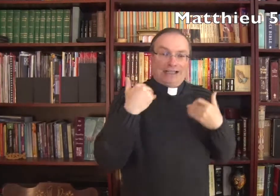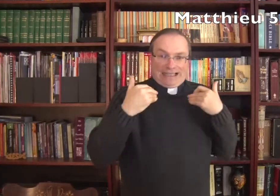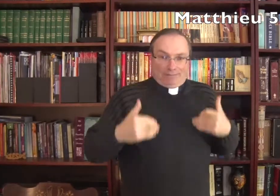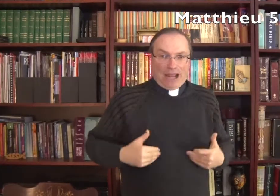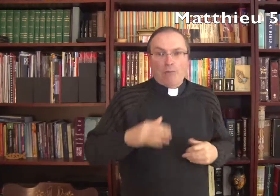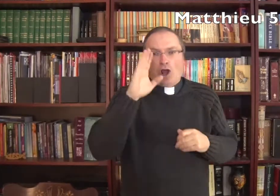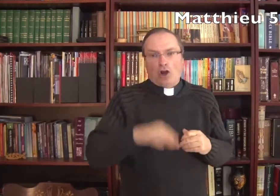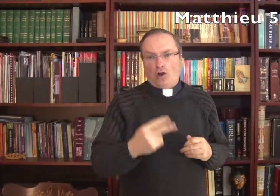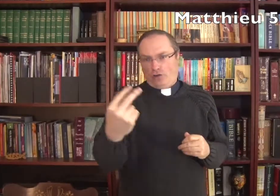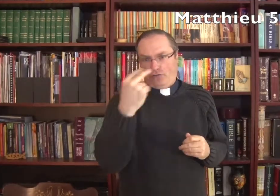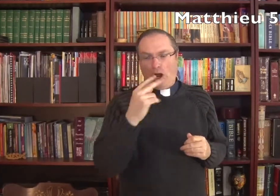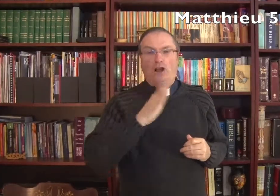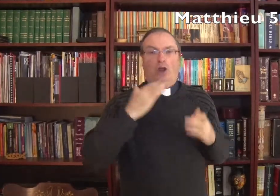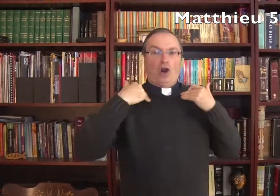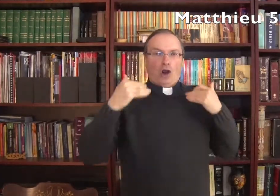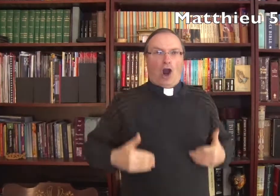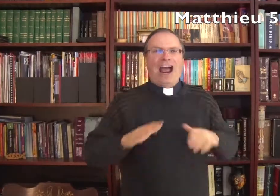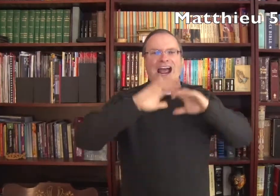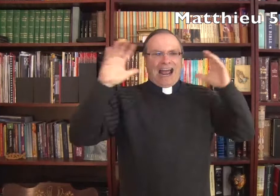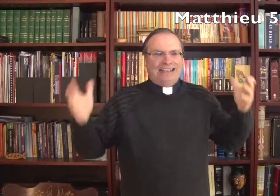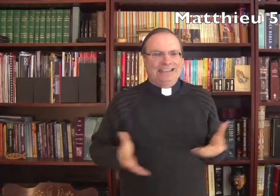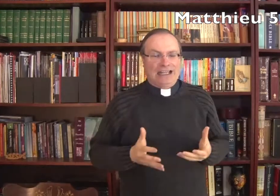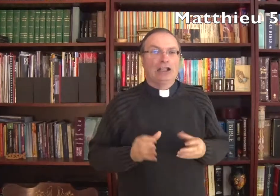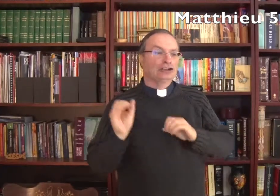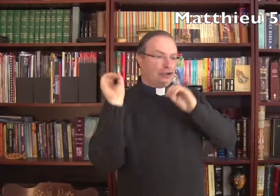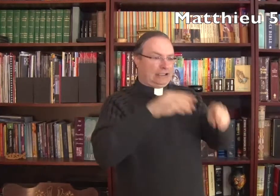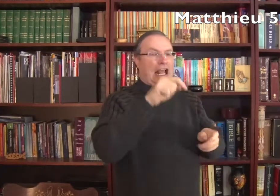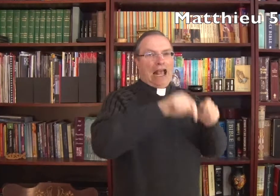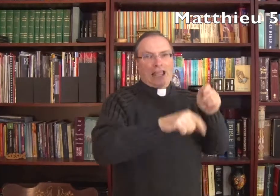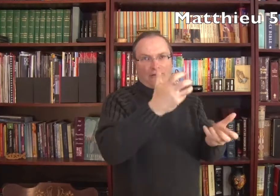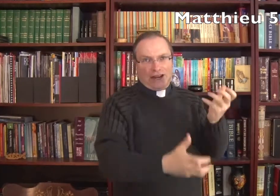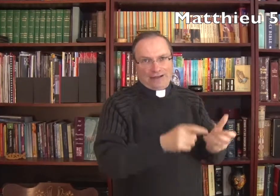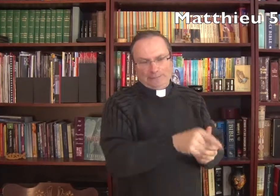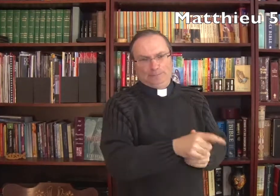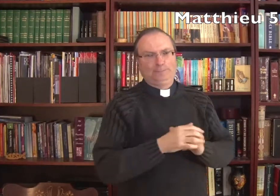de tes membres que de voir ton corps entier jeté en enfer.